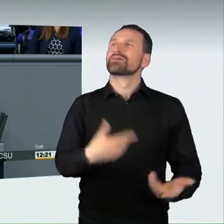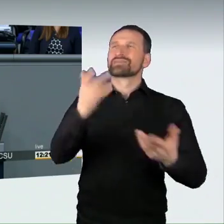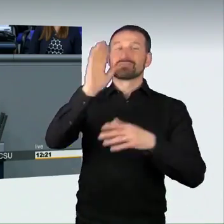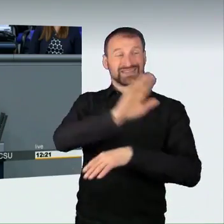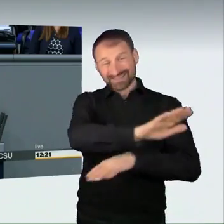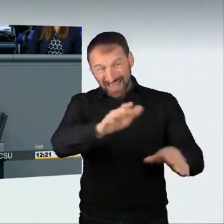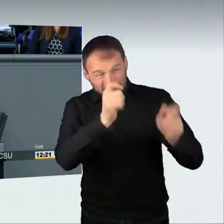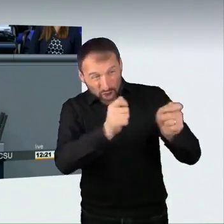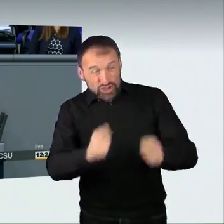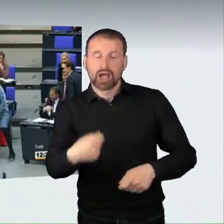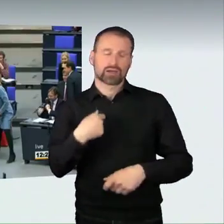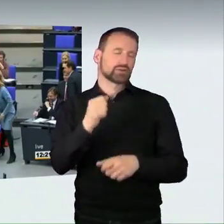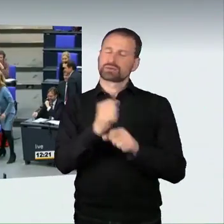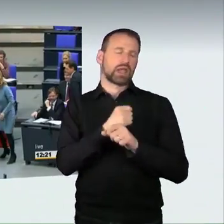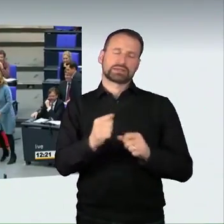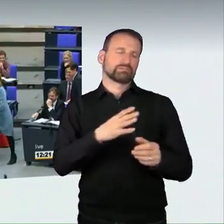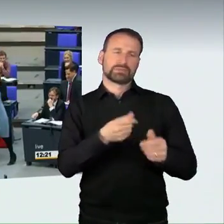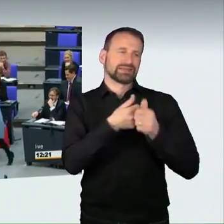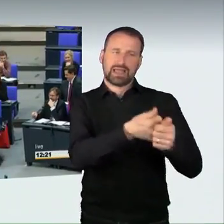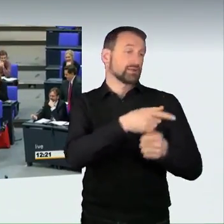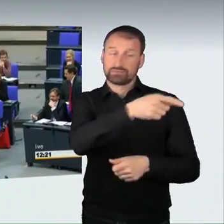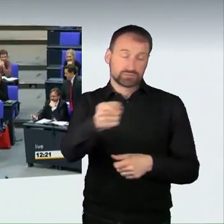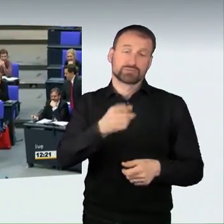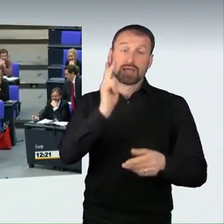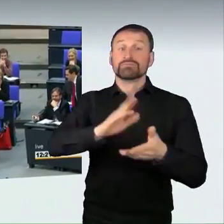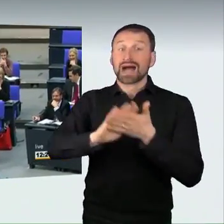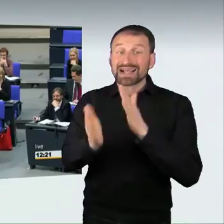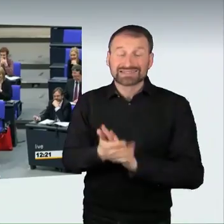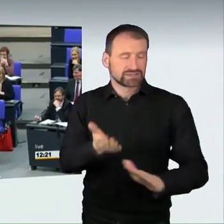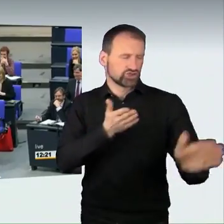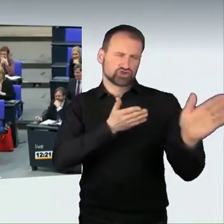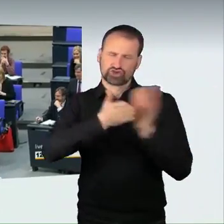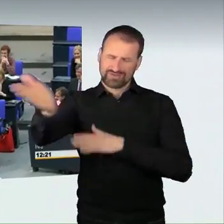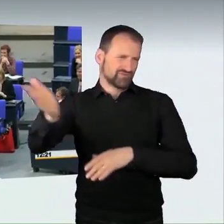weil sie an der Praxis völlig vorbeigehen. Vielen Dank. (Applaus)